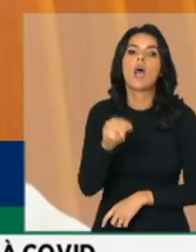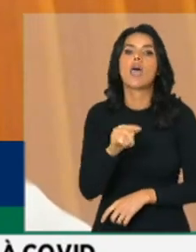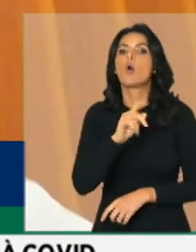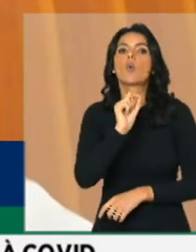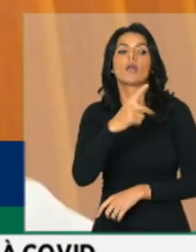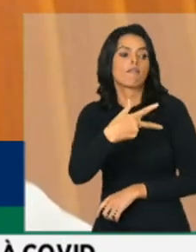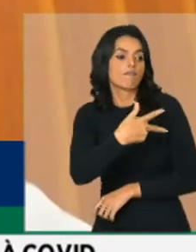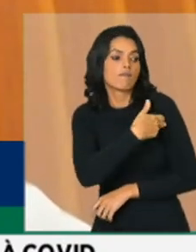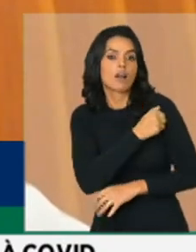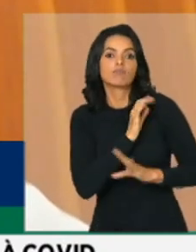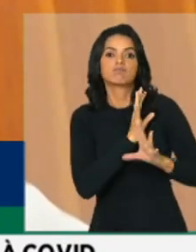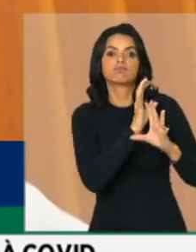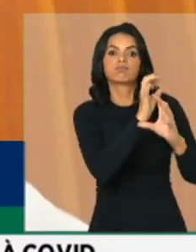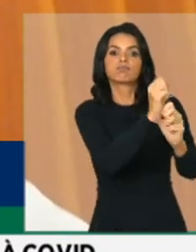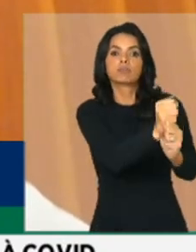DEMORAR MAIS DE UM ANO PARA CONSEGUIR CHEGAR NAS 630